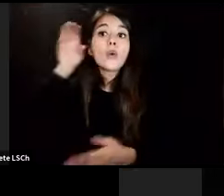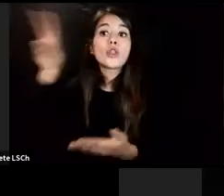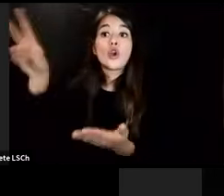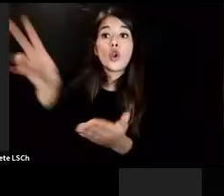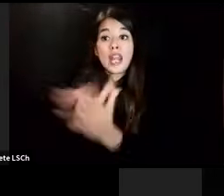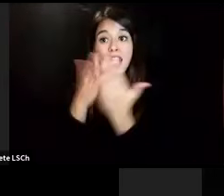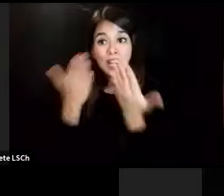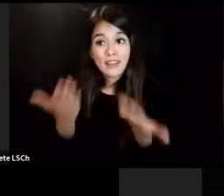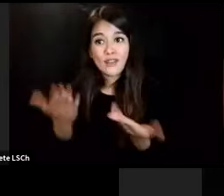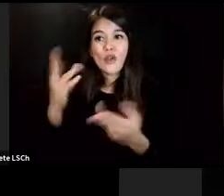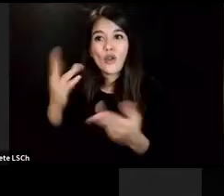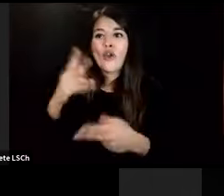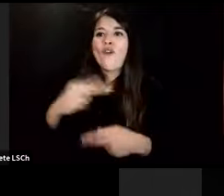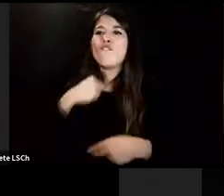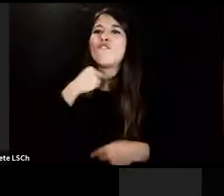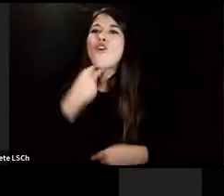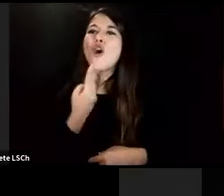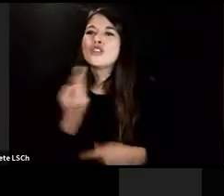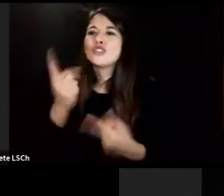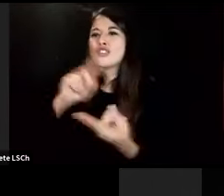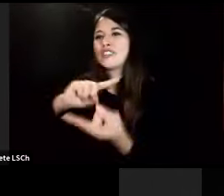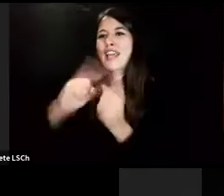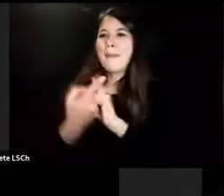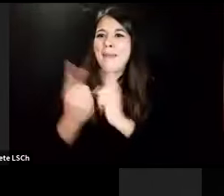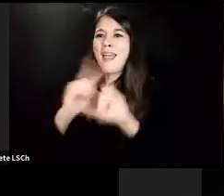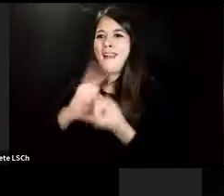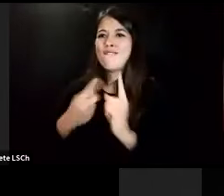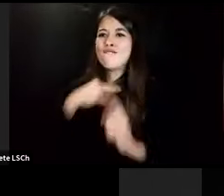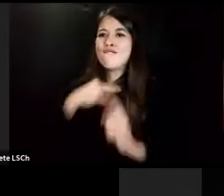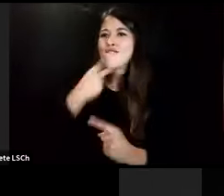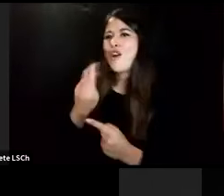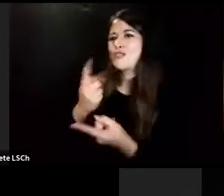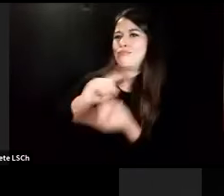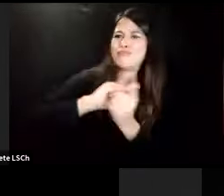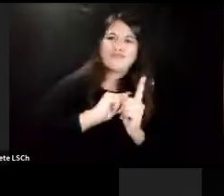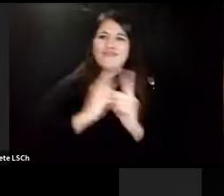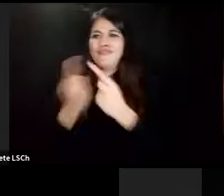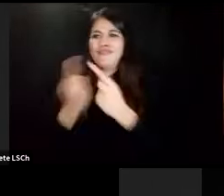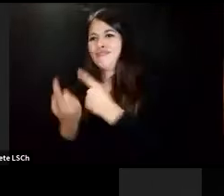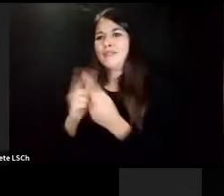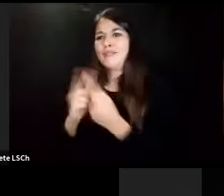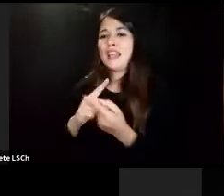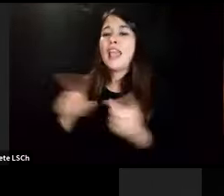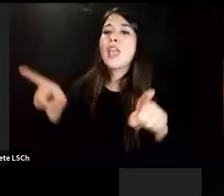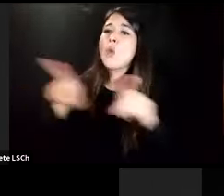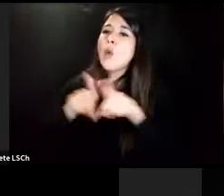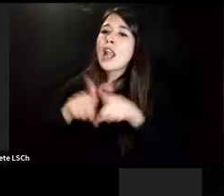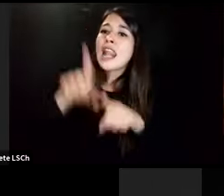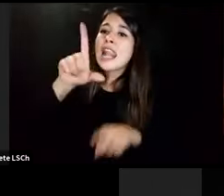por ejemplo lo que pasó con la novela Lincoln en el Bardo del escritor